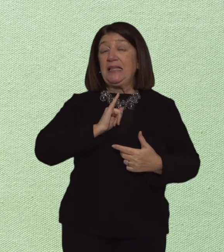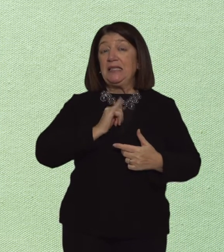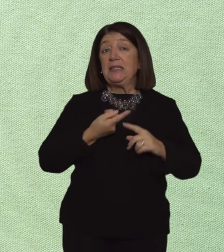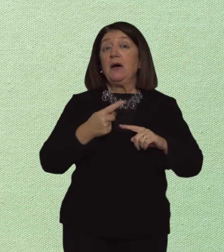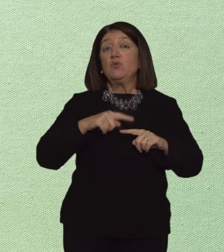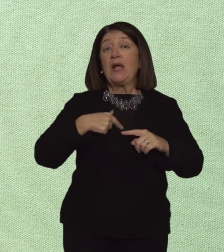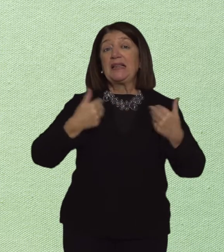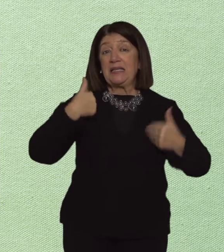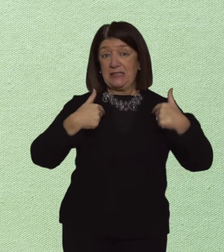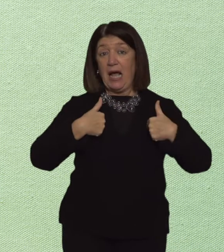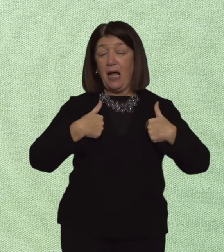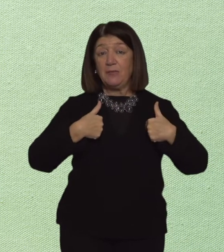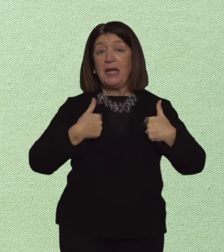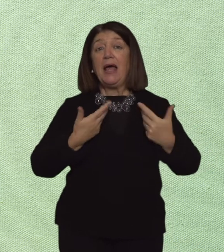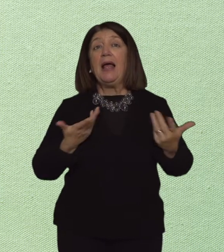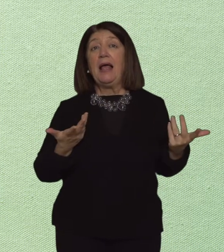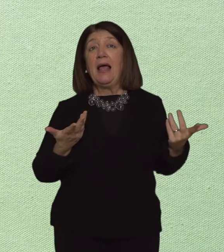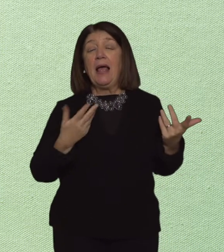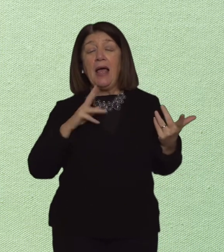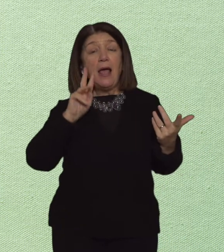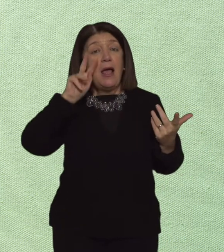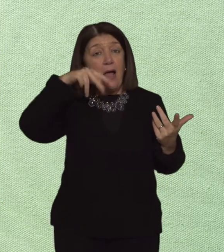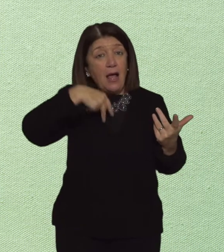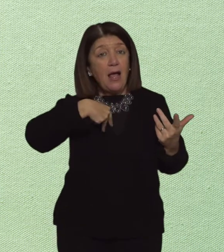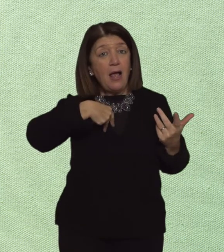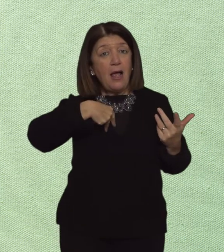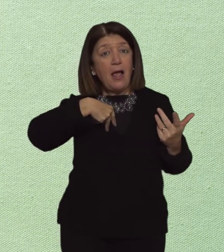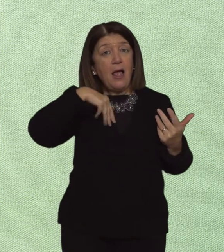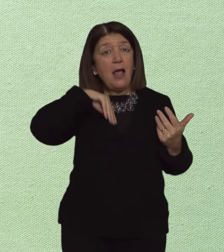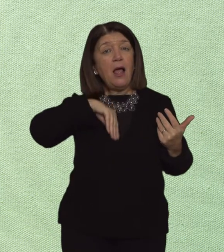della mia identità disabile, non della mia disabilità, della mia identità disabile in